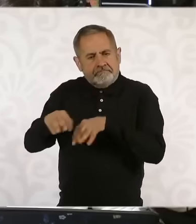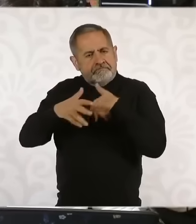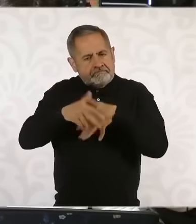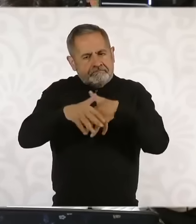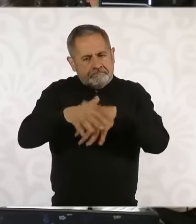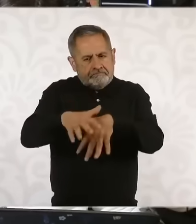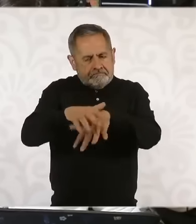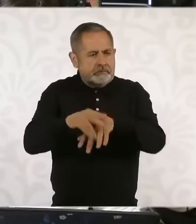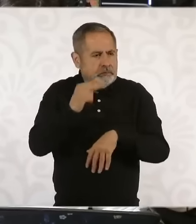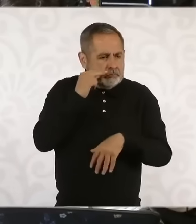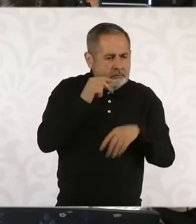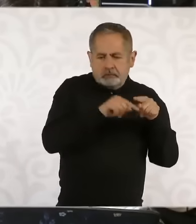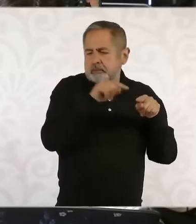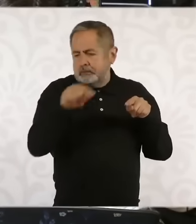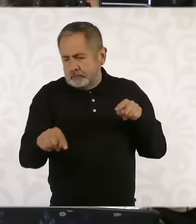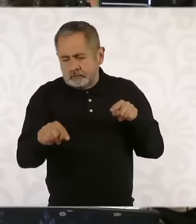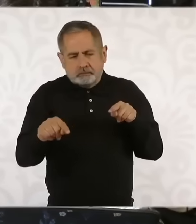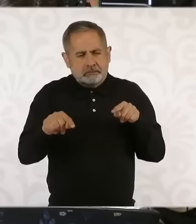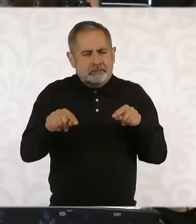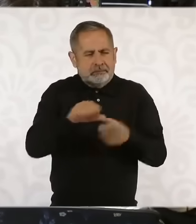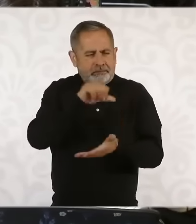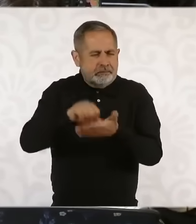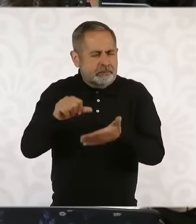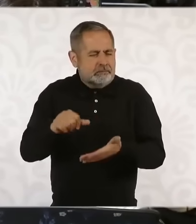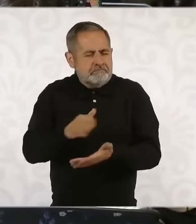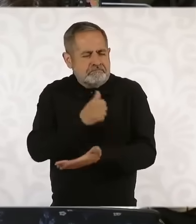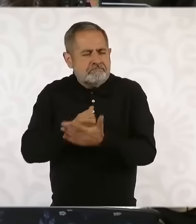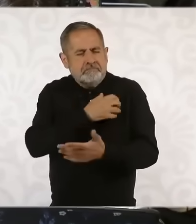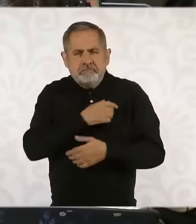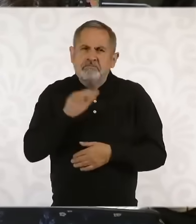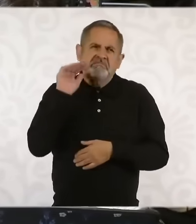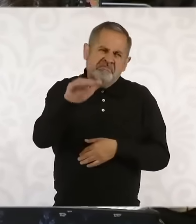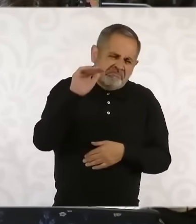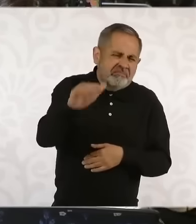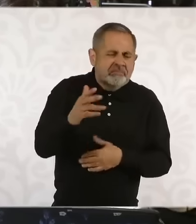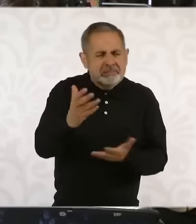hasta Saltillo, Coahuila, con la intención de exigir al Estado y a la Federación resultados en